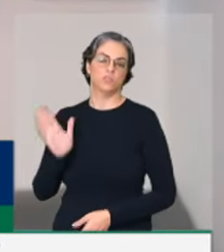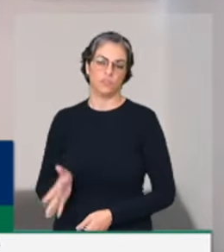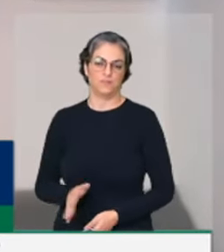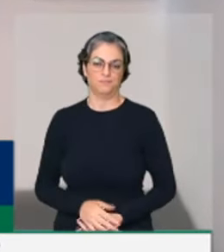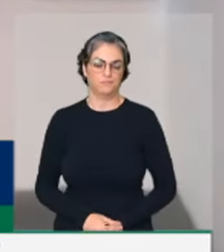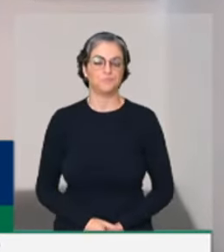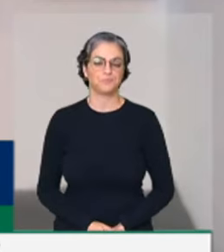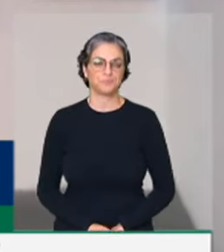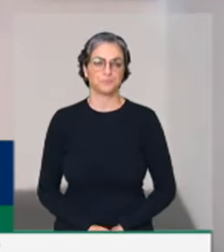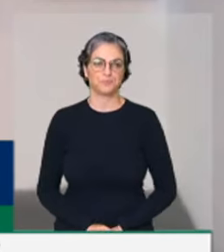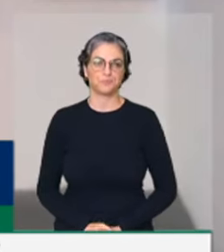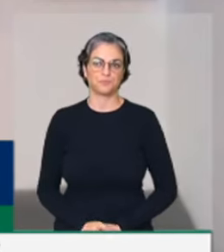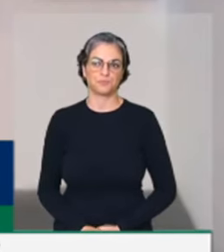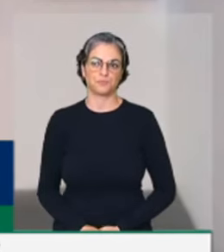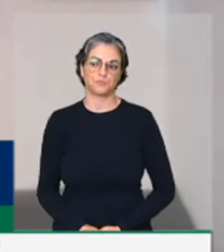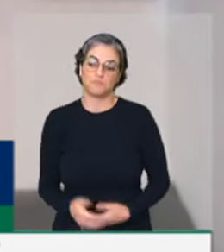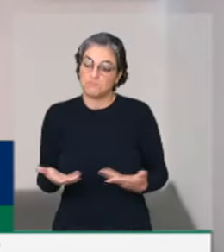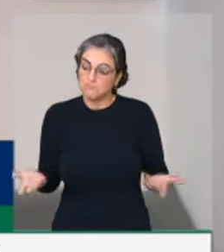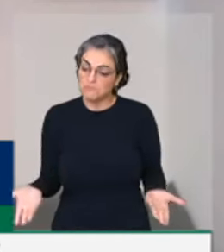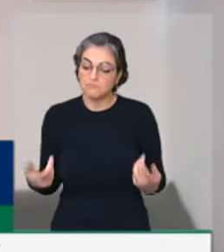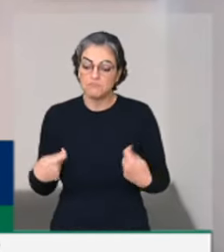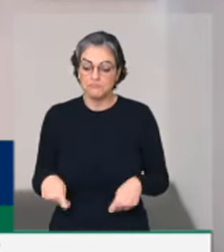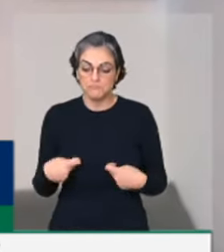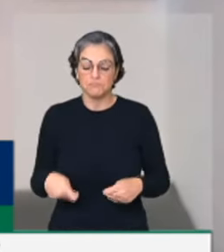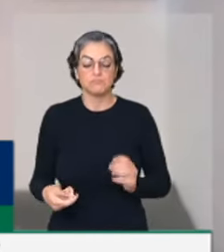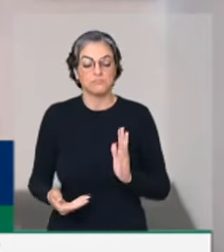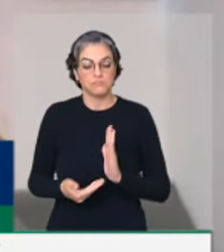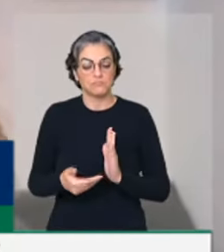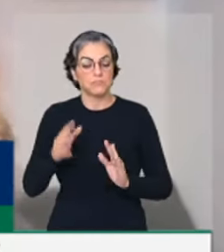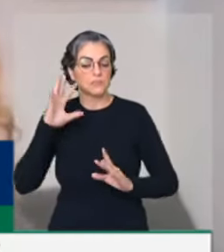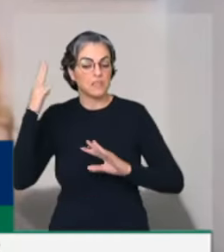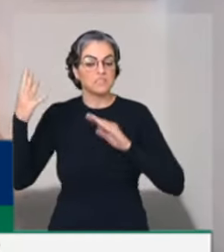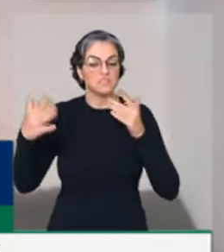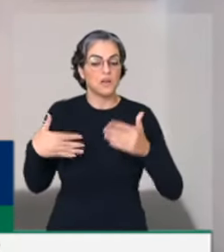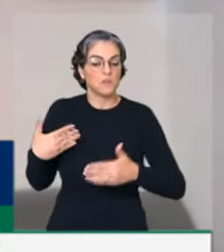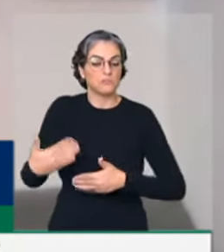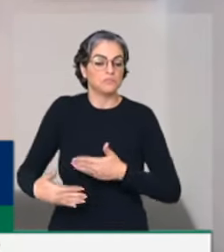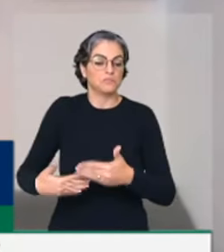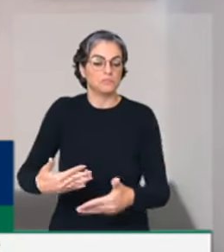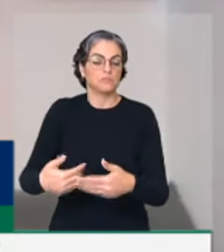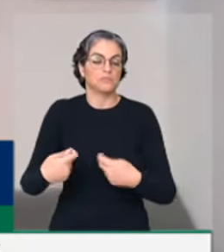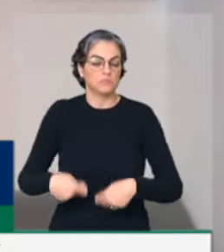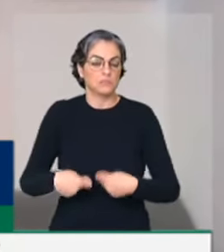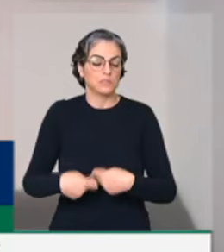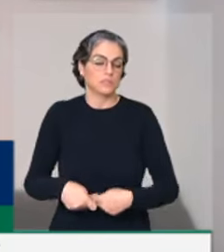DECISÕES A PARTIR DA SUA COMPREENSÃO DO SEU PODER. POR SER O PARLAMENTO BRASILEIRO, POR REPRESENTAR A